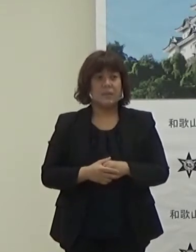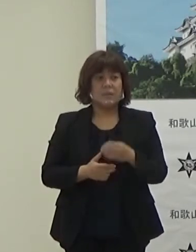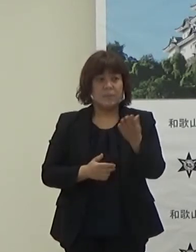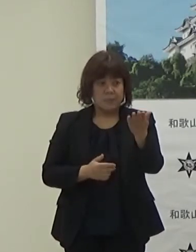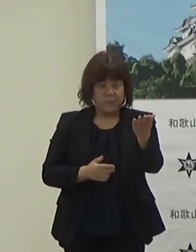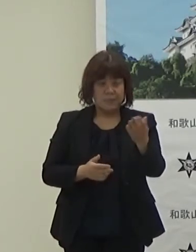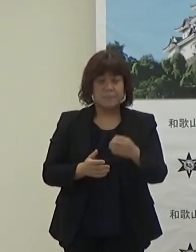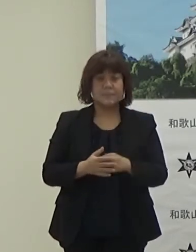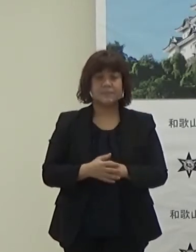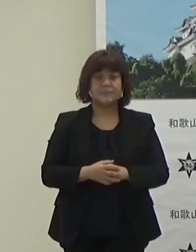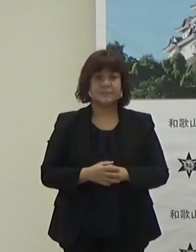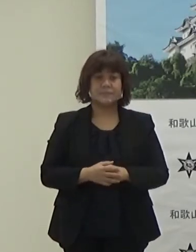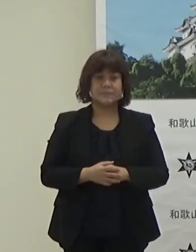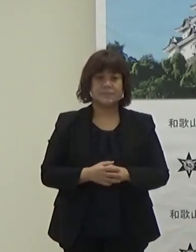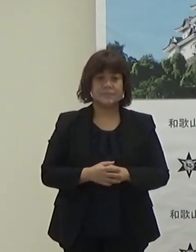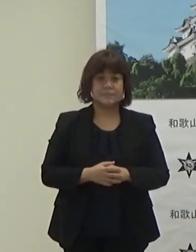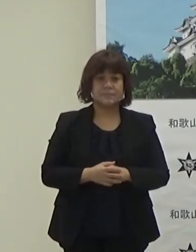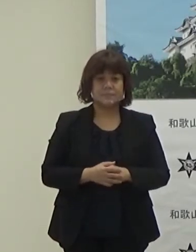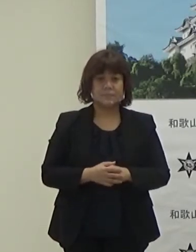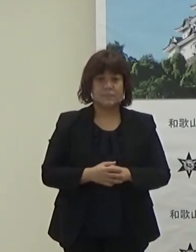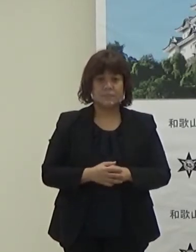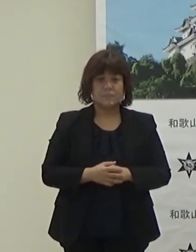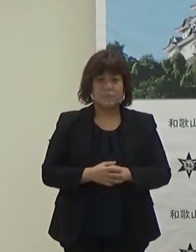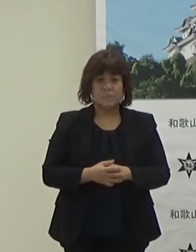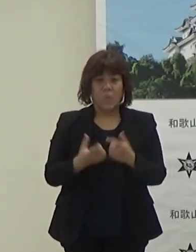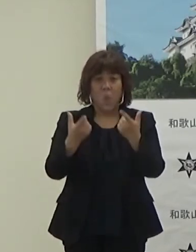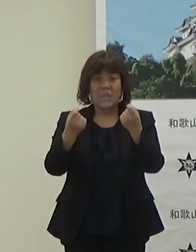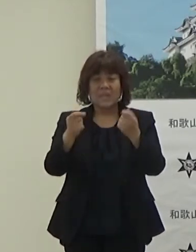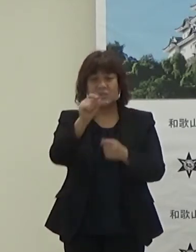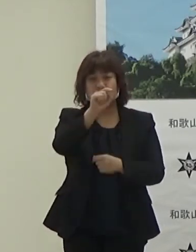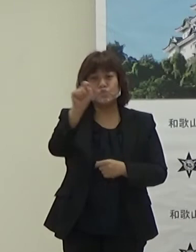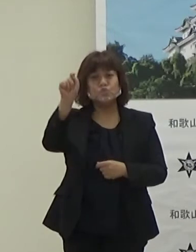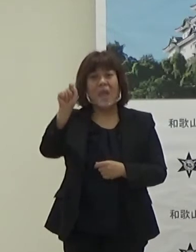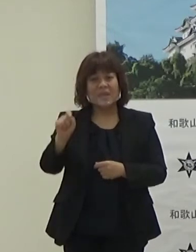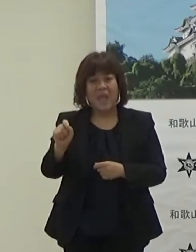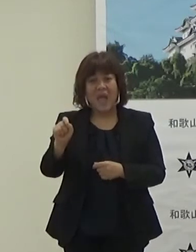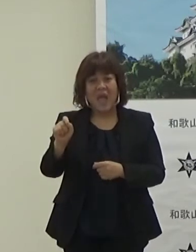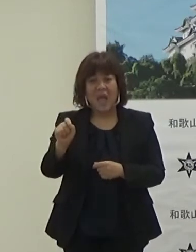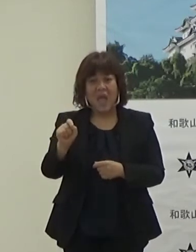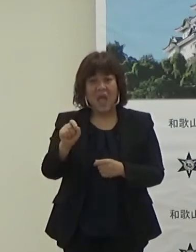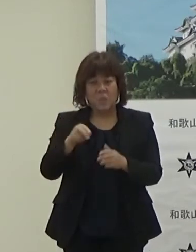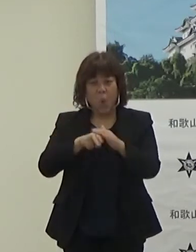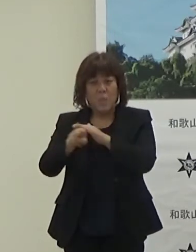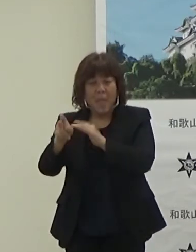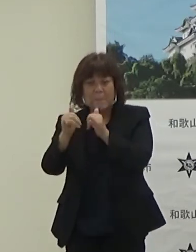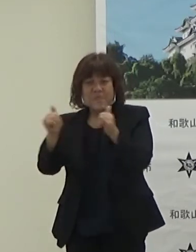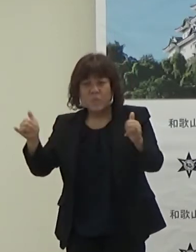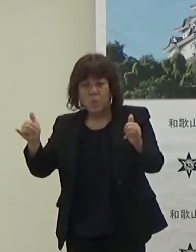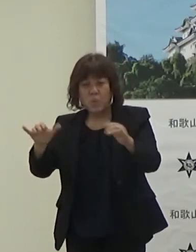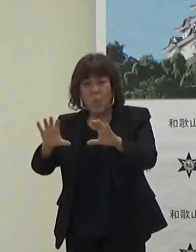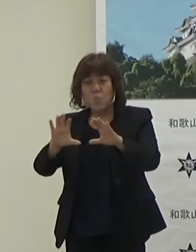NHKです。同じウクライナの難民の支援についてなんですけれども